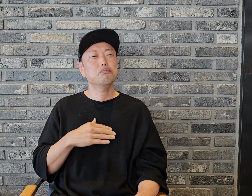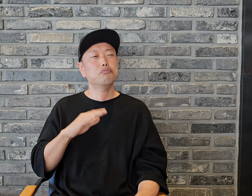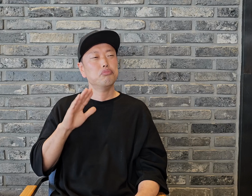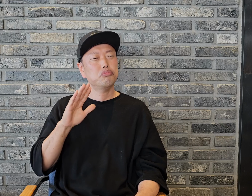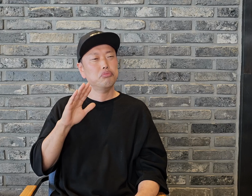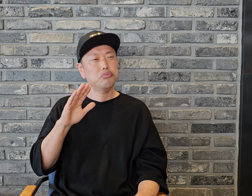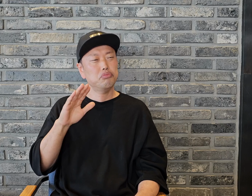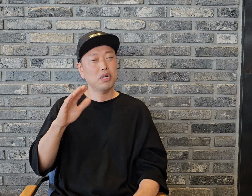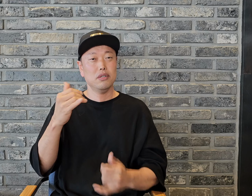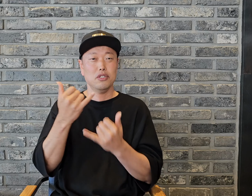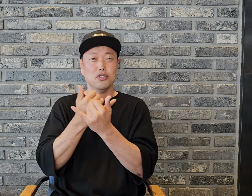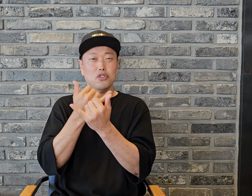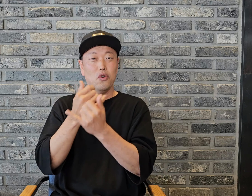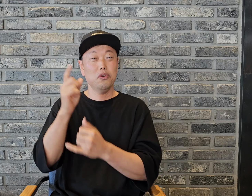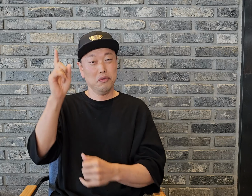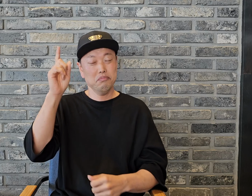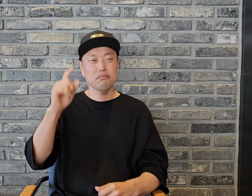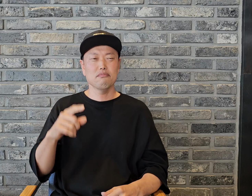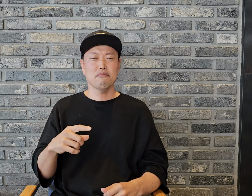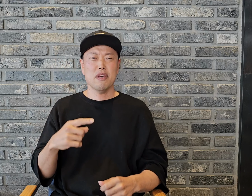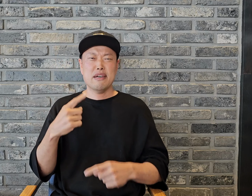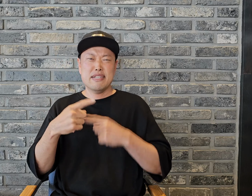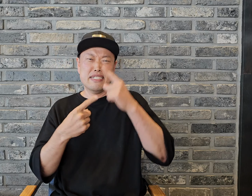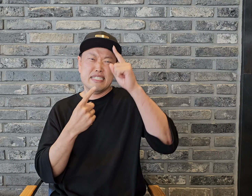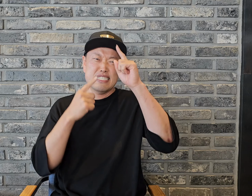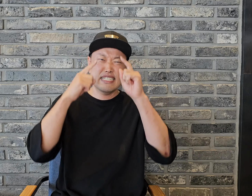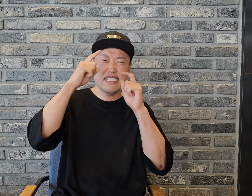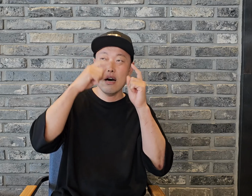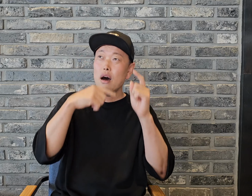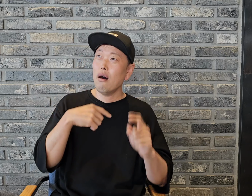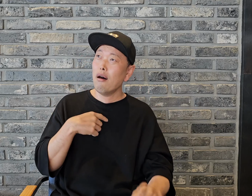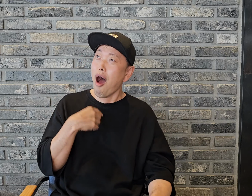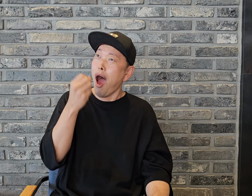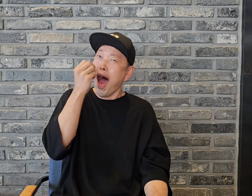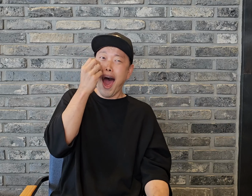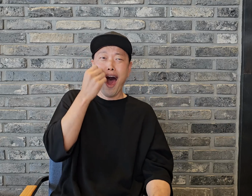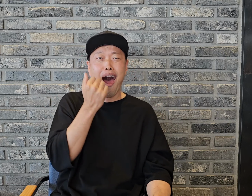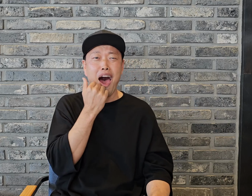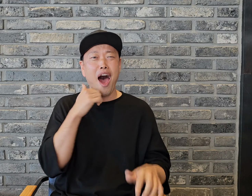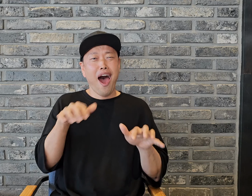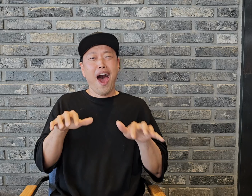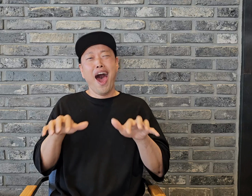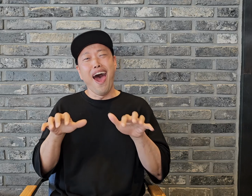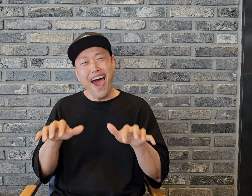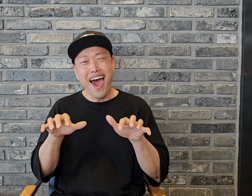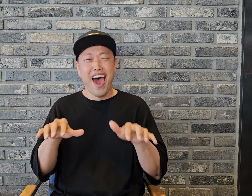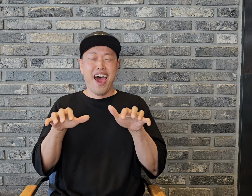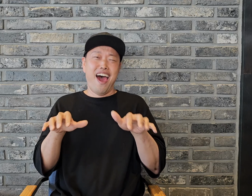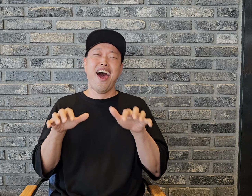cuando vi al familiar hablar, su expresión era tan vivaz y tan divertida que